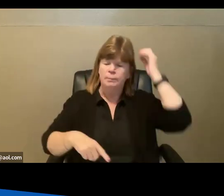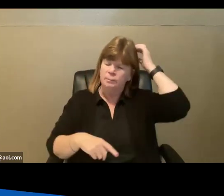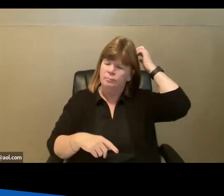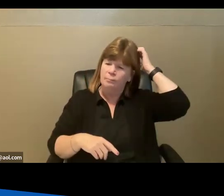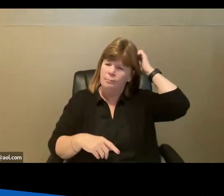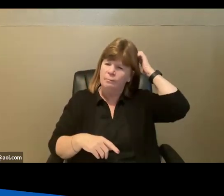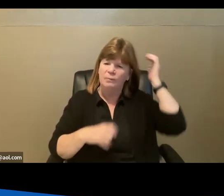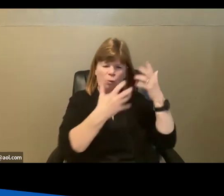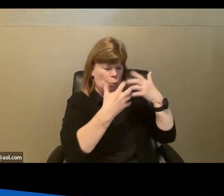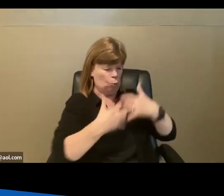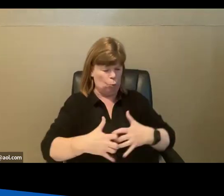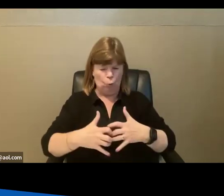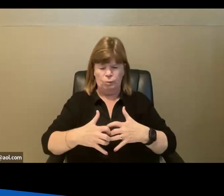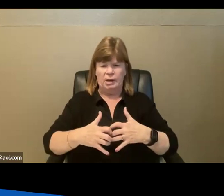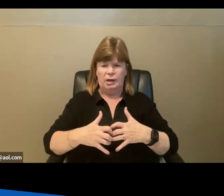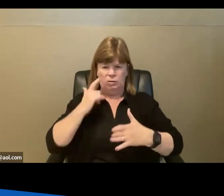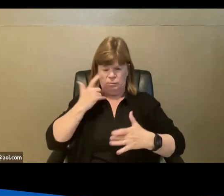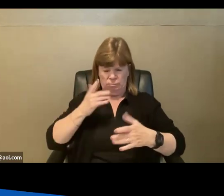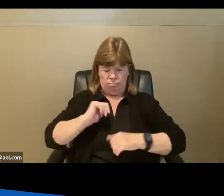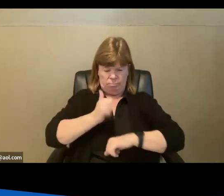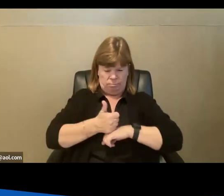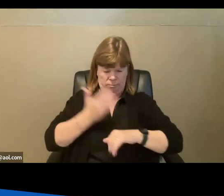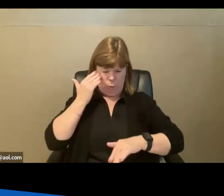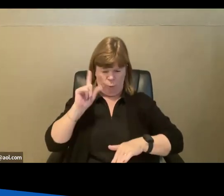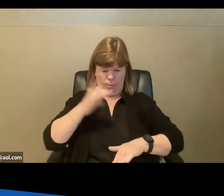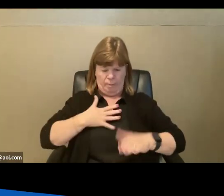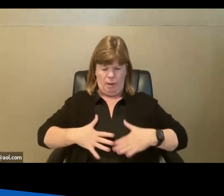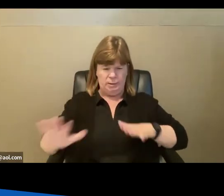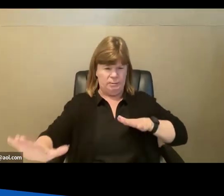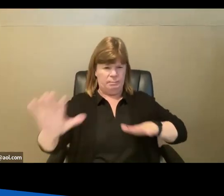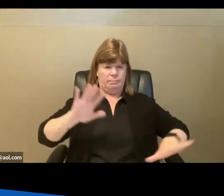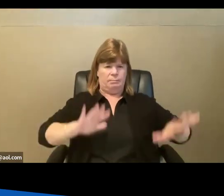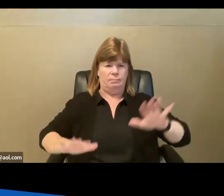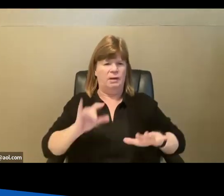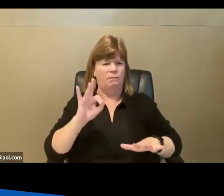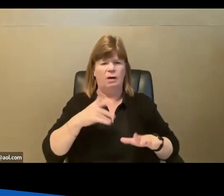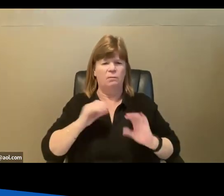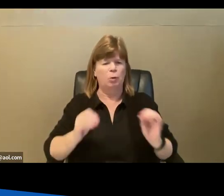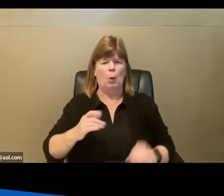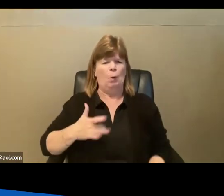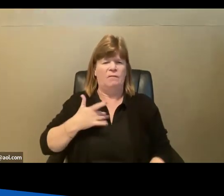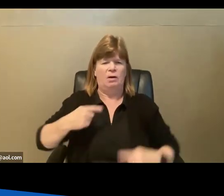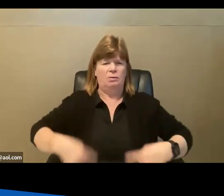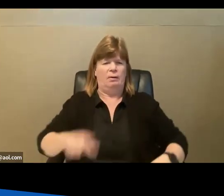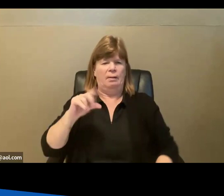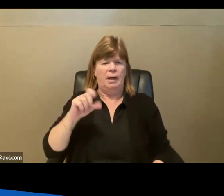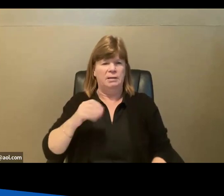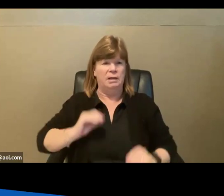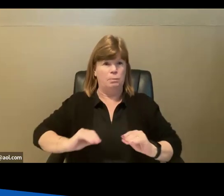Existe la propiocepción de saber dónde está tu cuerpo en el espacio. Si no tienes sensación en la pierna y se está moviendo, pero no se está